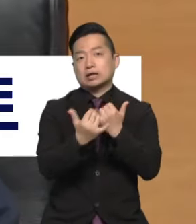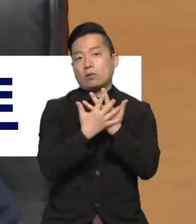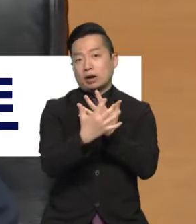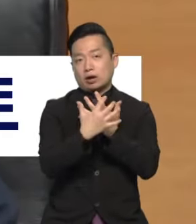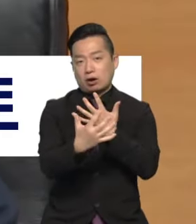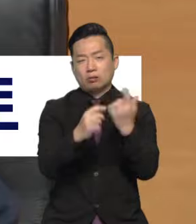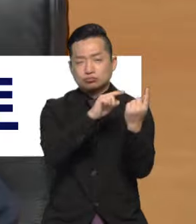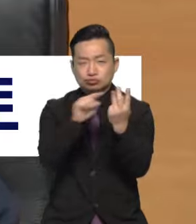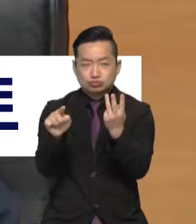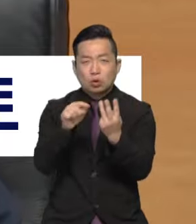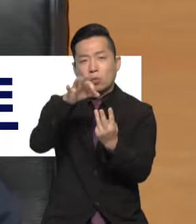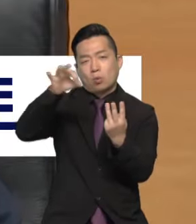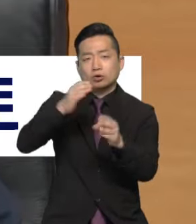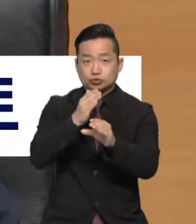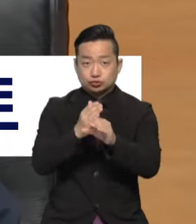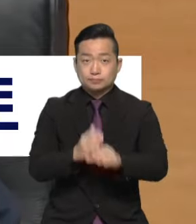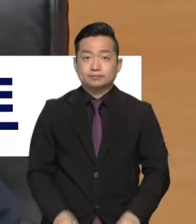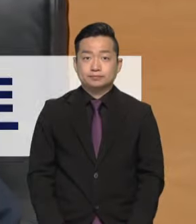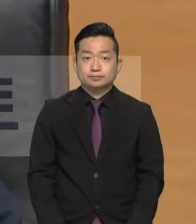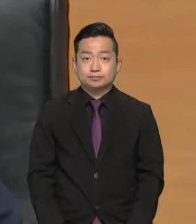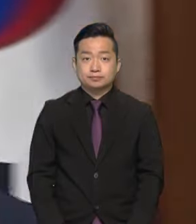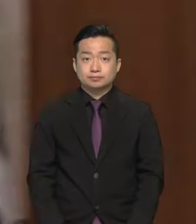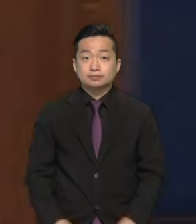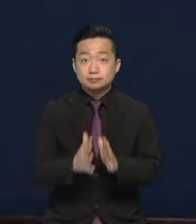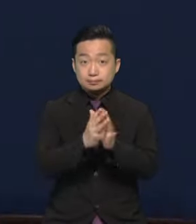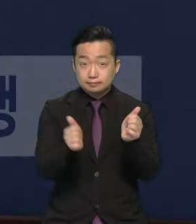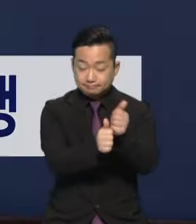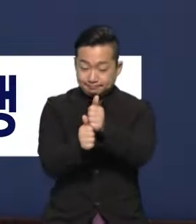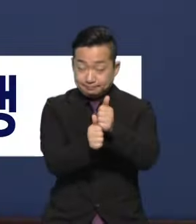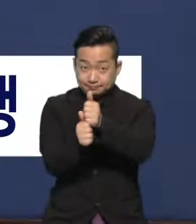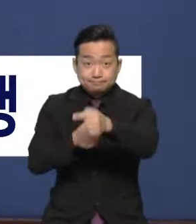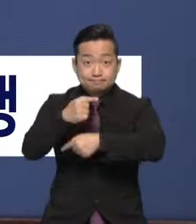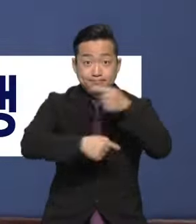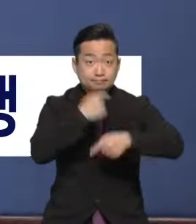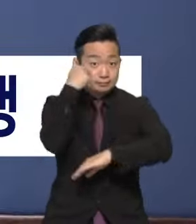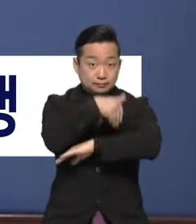것으로 알려졌습니다. 인적 쇄신도 단행할 예정인데 다음 주